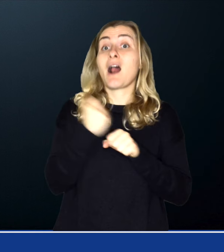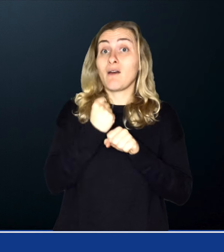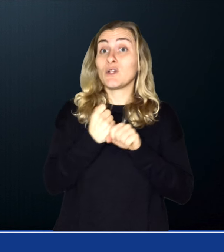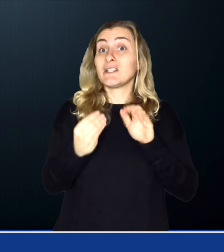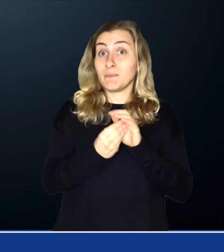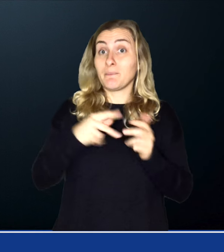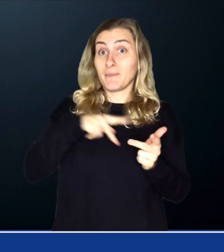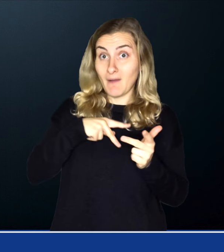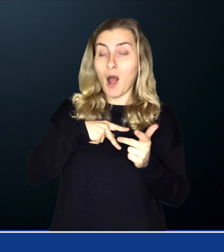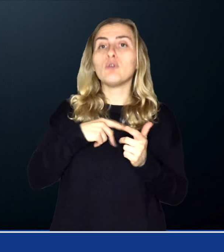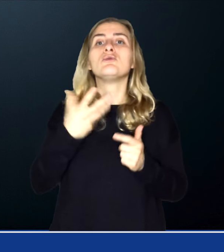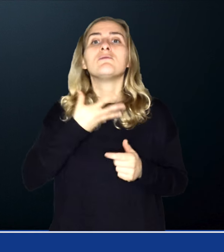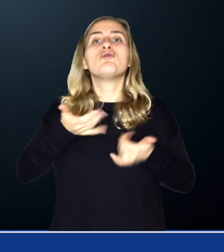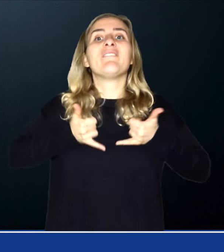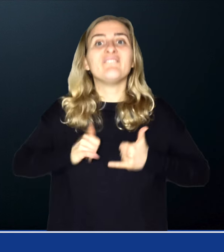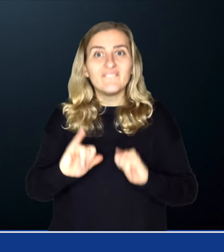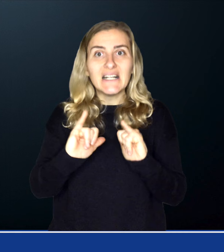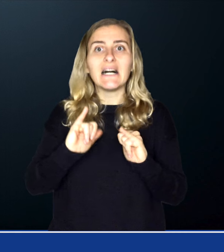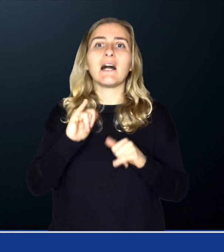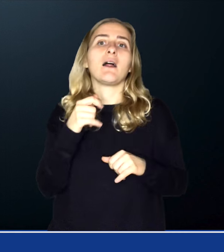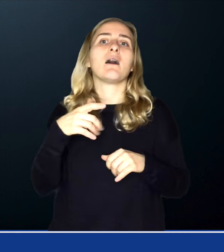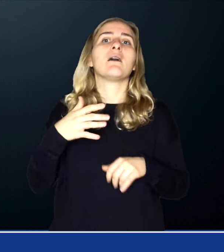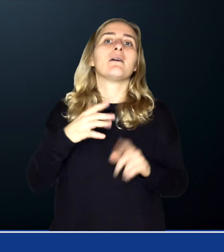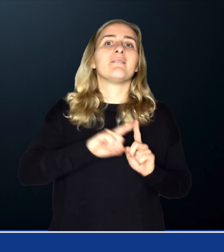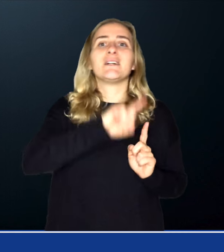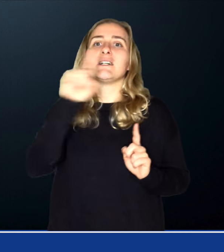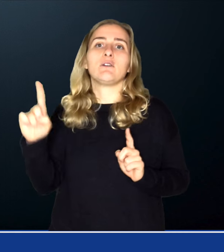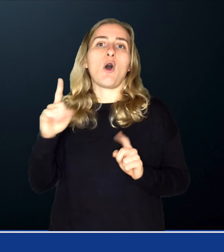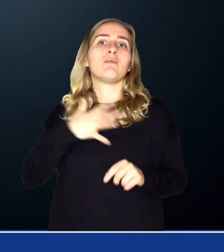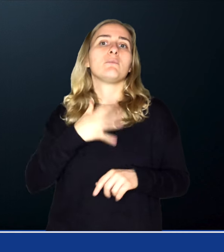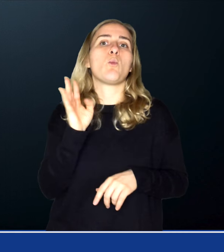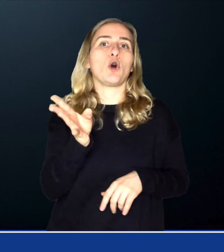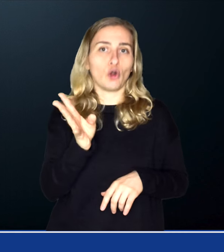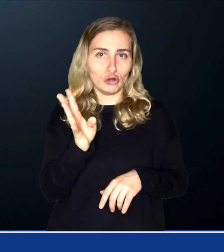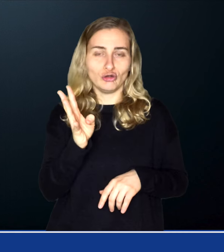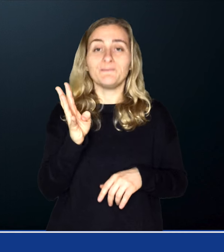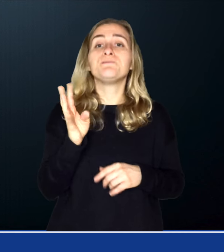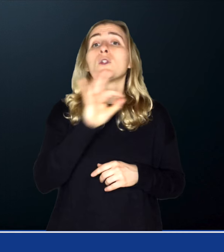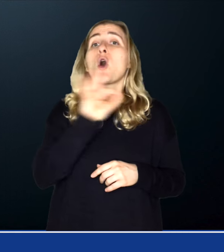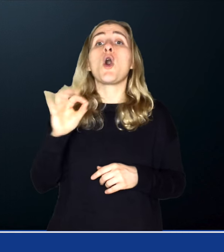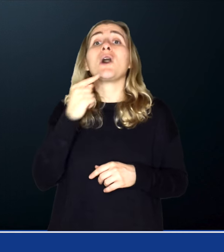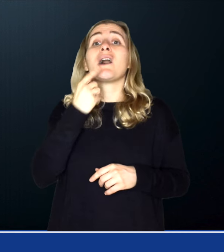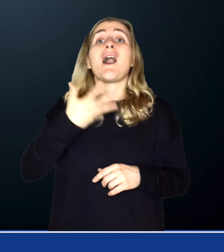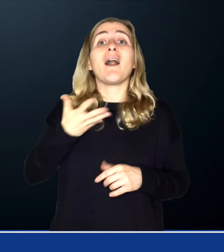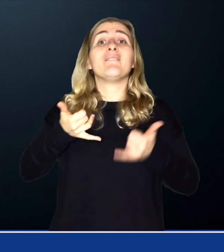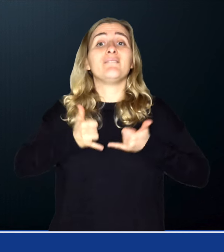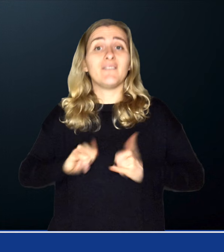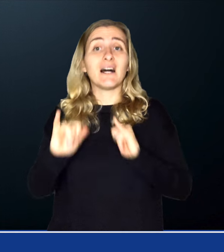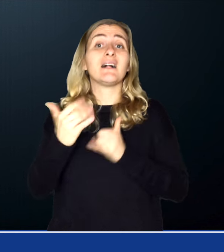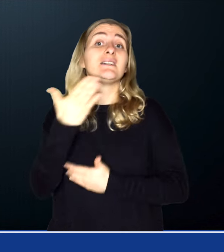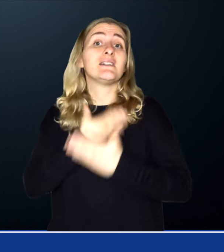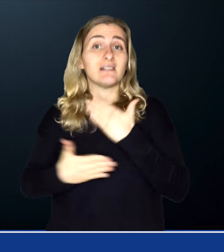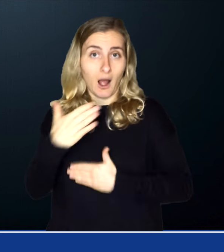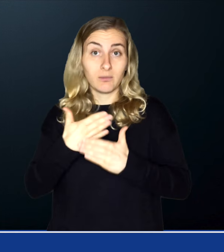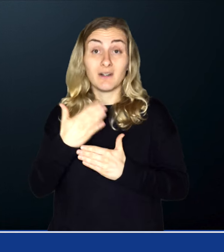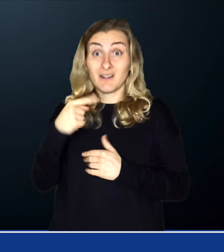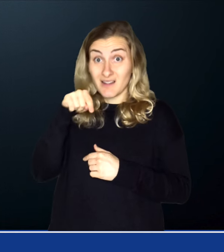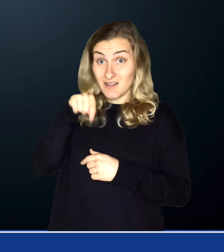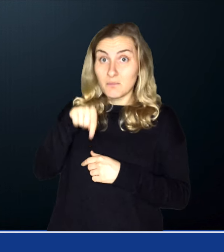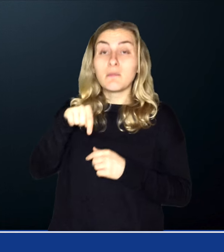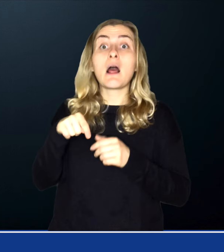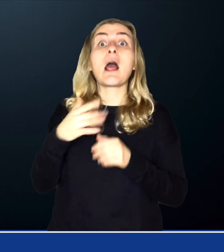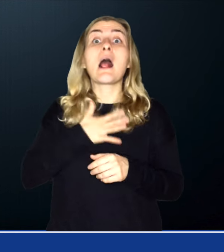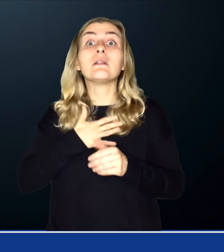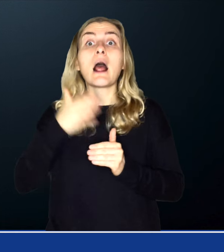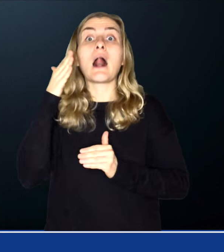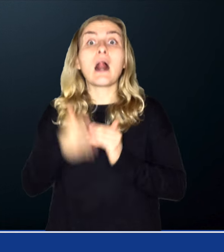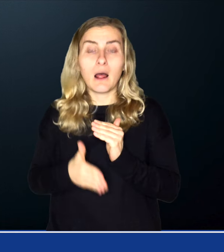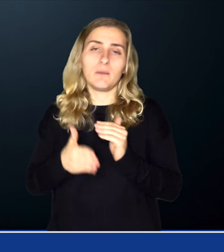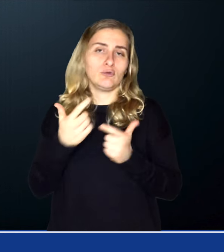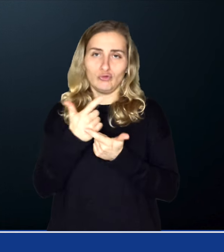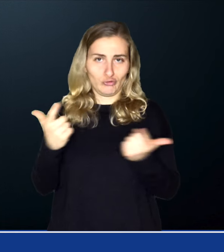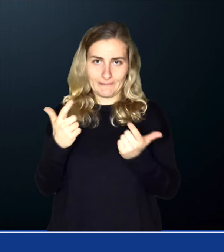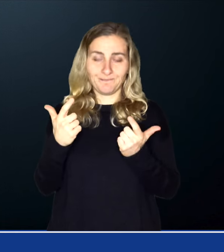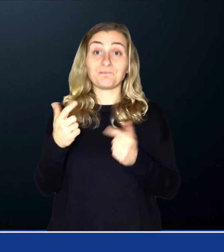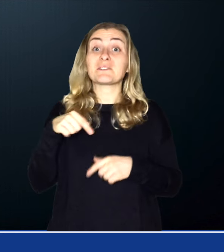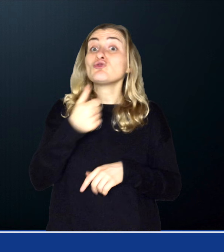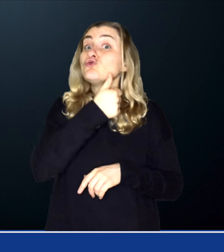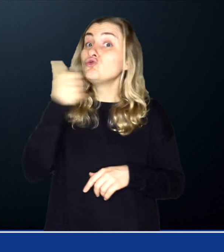per i lavoratori del settore privato con figli fino a 14 anni d'età (senza limite d'età e i figli sono disabili) e solo se la tipologia di lavoro che svolgono è